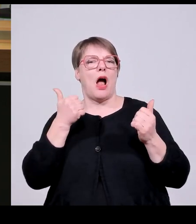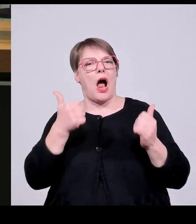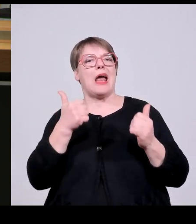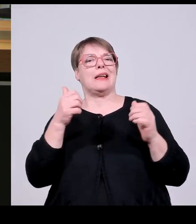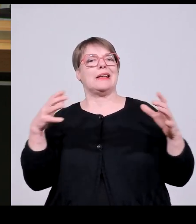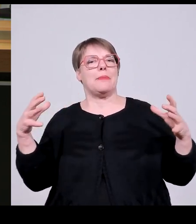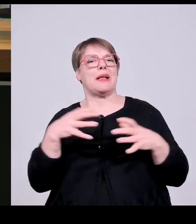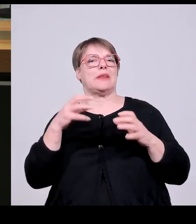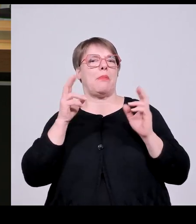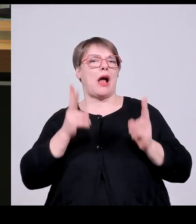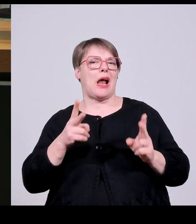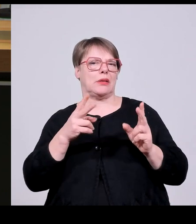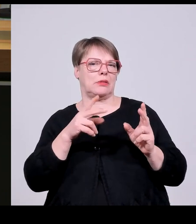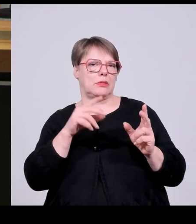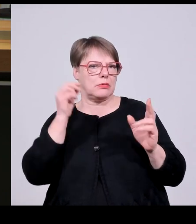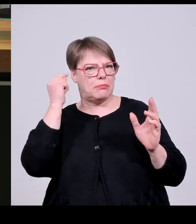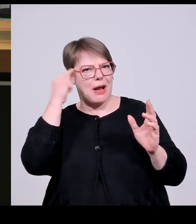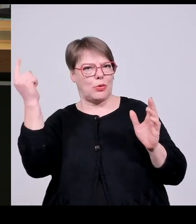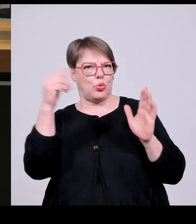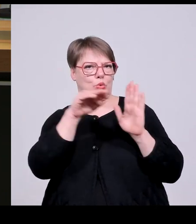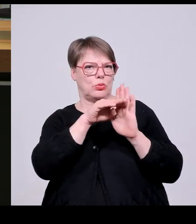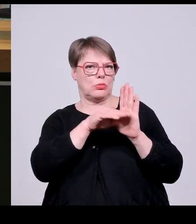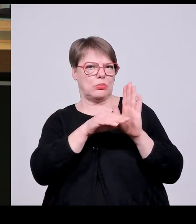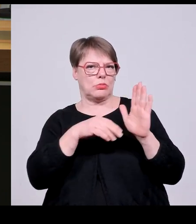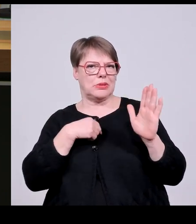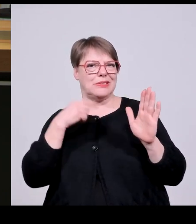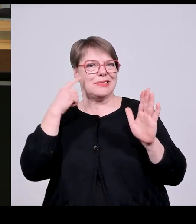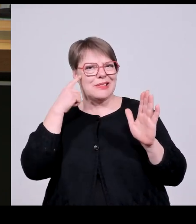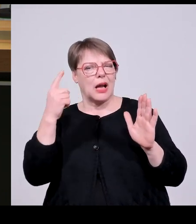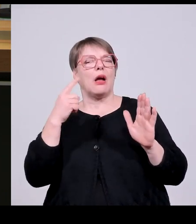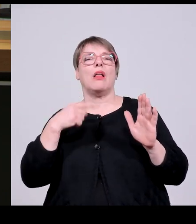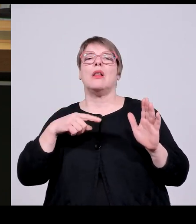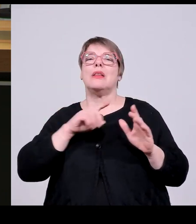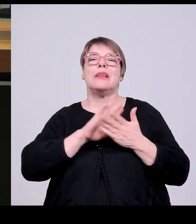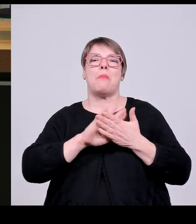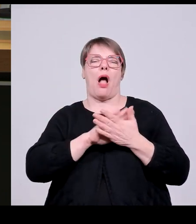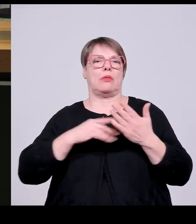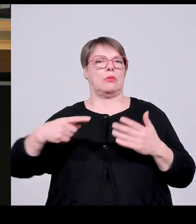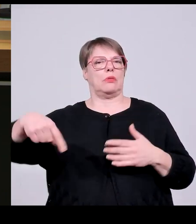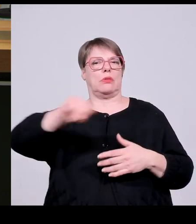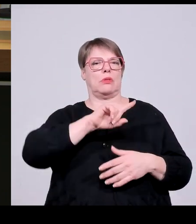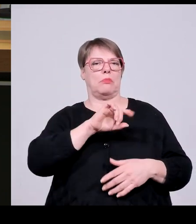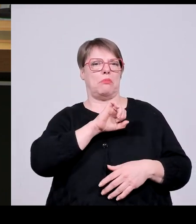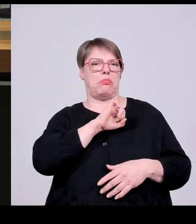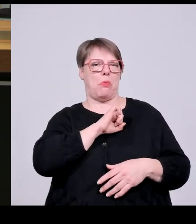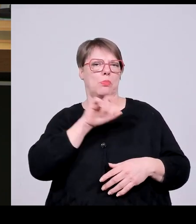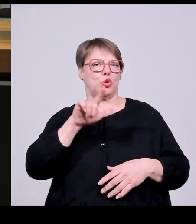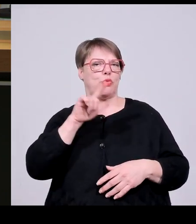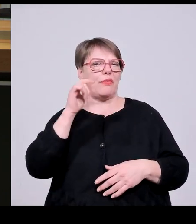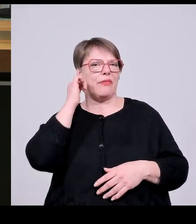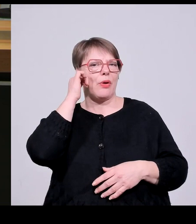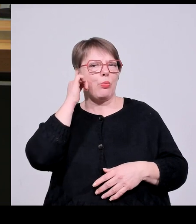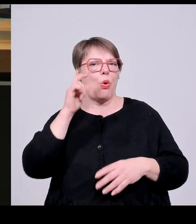Wir werden das genau prüfen und auch dann den demokratischen Konsens suchen. Ob dann am Ende eine Gesetzesänderung der